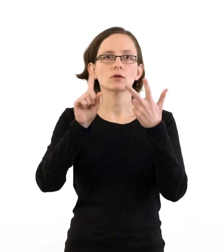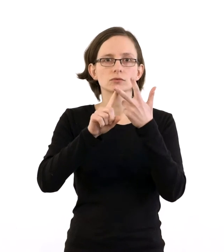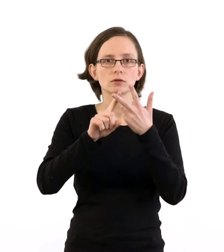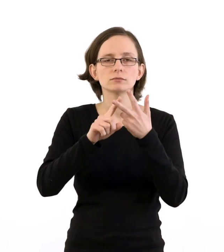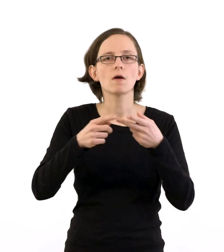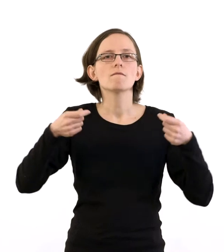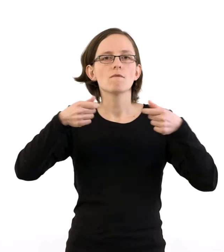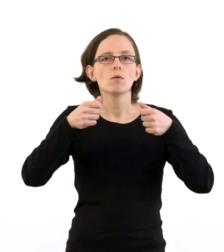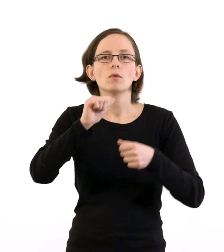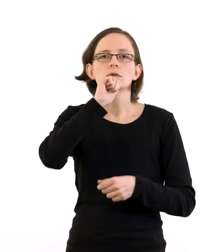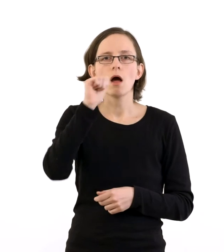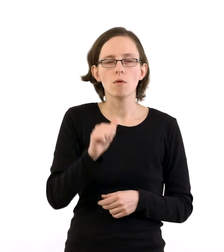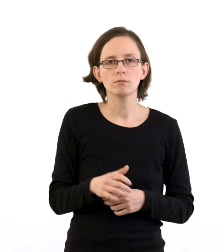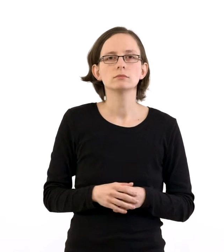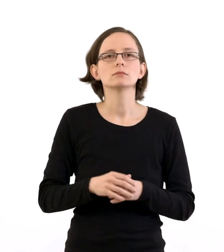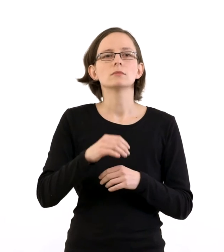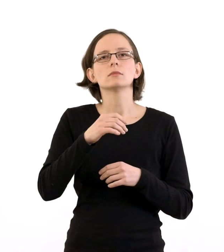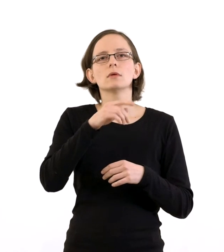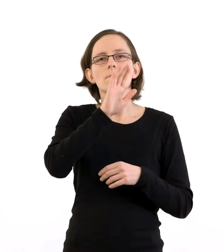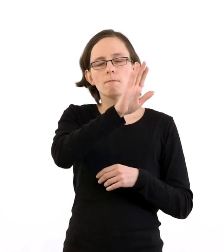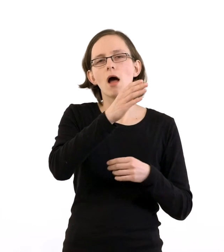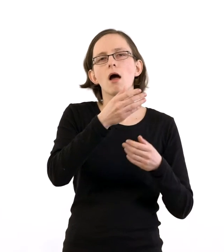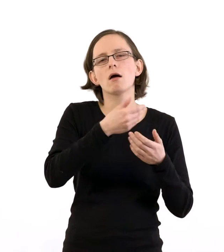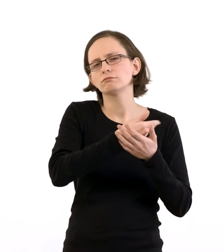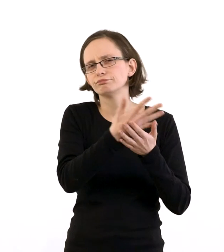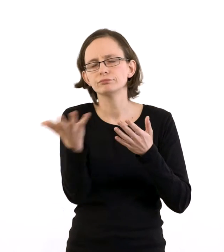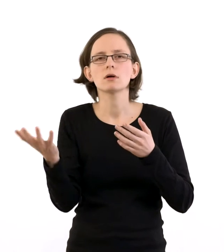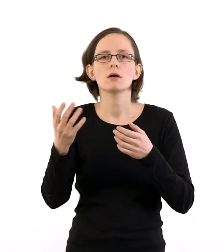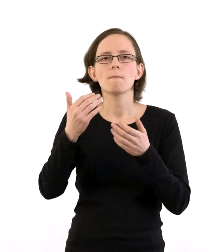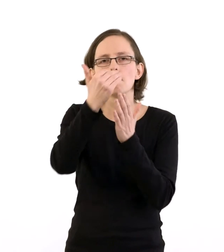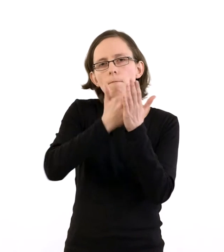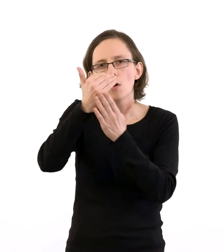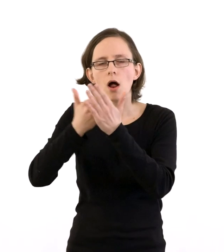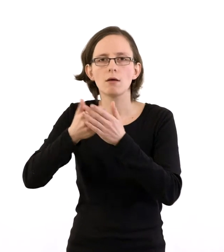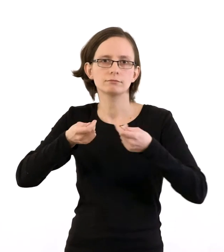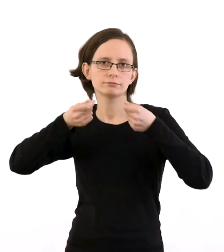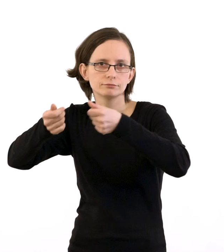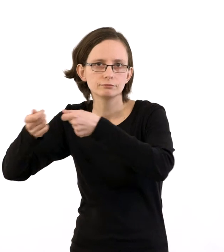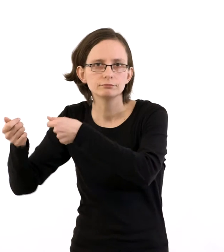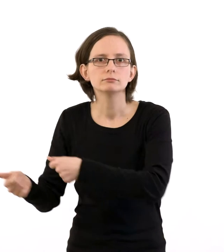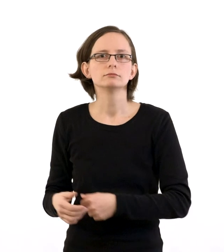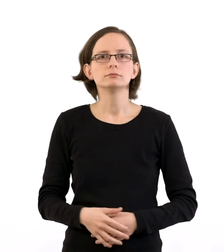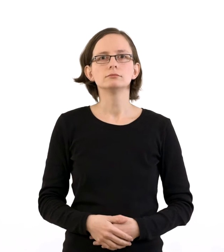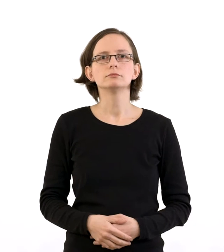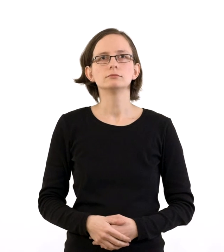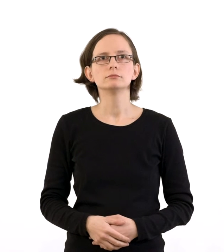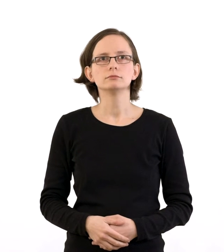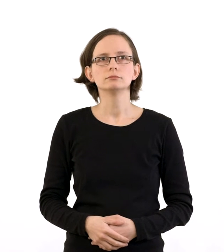Fundusze Europejskie – Szeroka kategoria środków, które dystrybuowane są w ramach różnych programów operacyjnych.